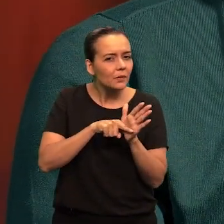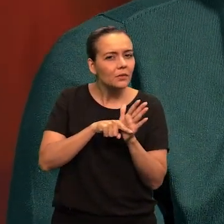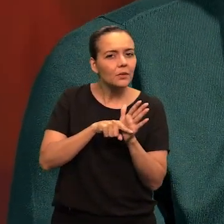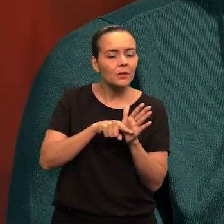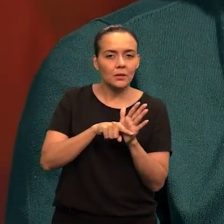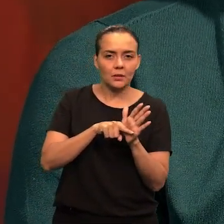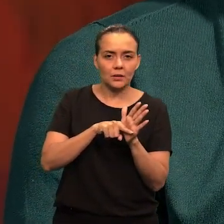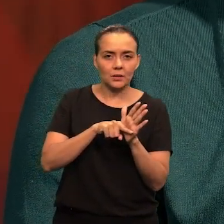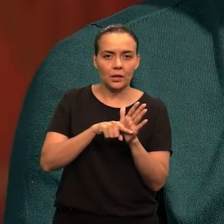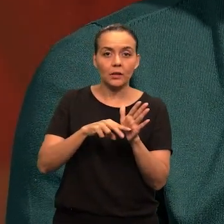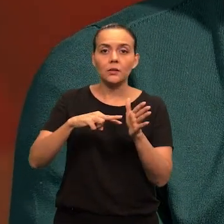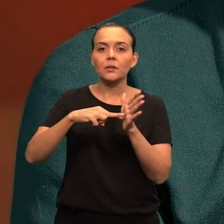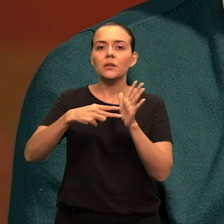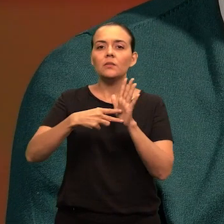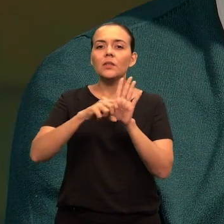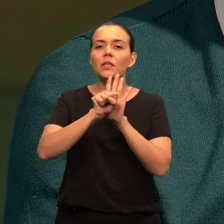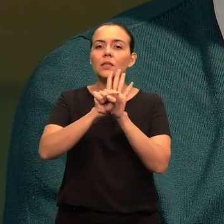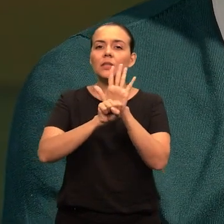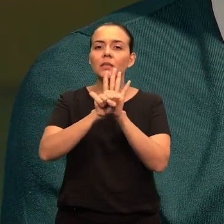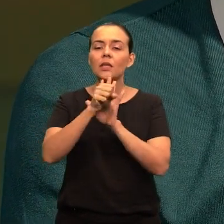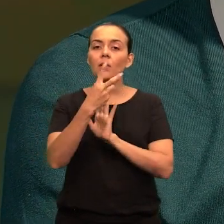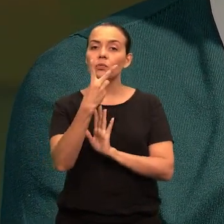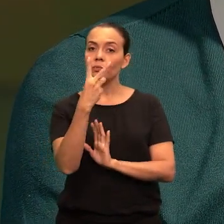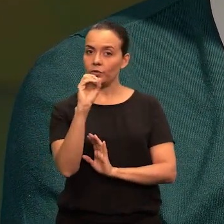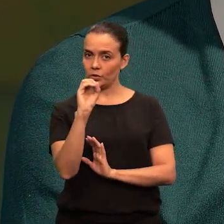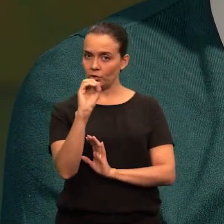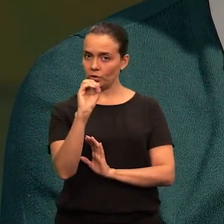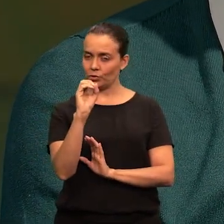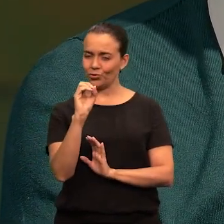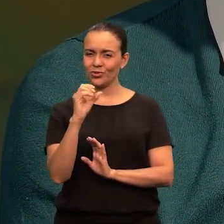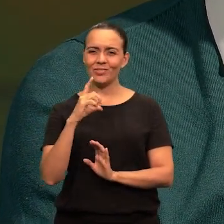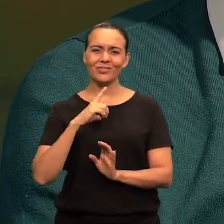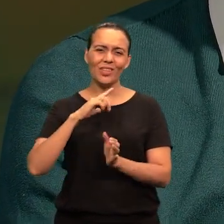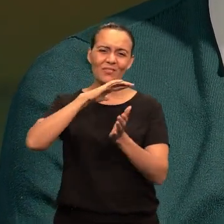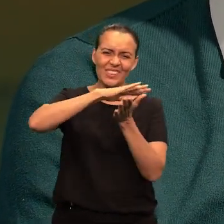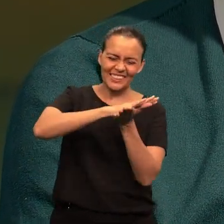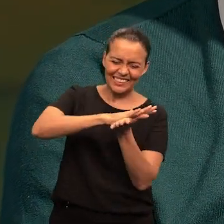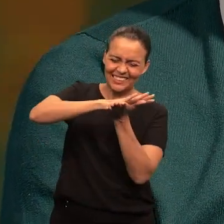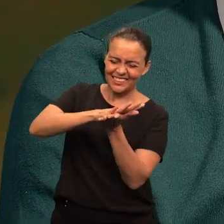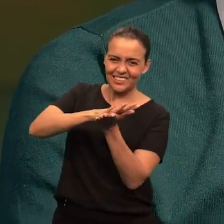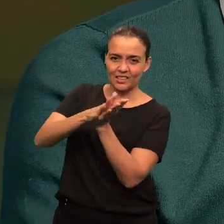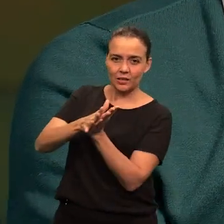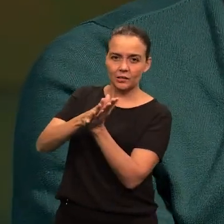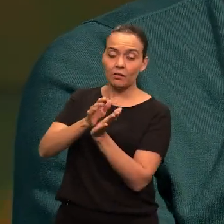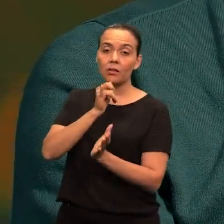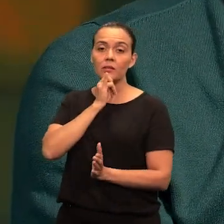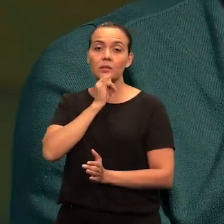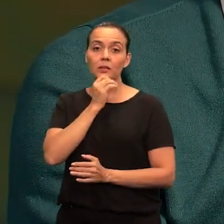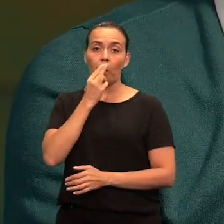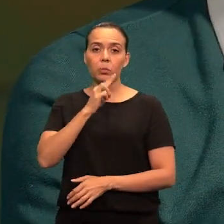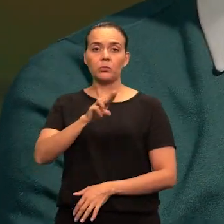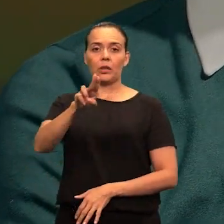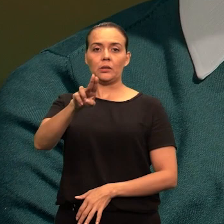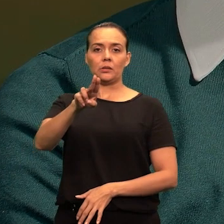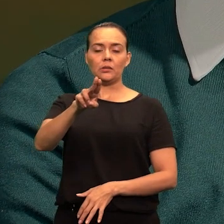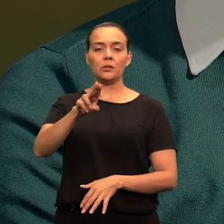porque significa que no século XX nós tivemos uma série de atrocidades, como o nazismo, por exemplo,